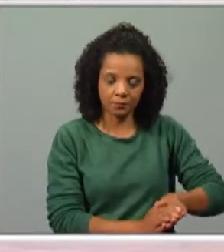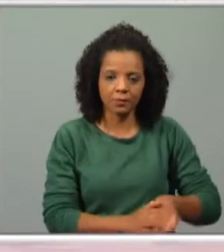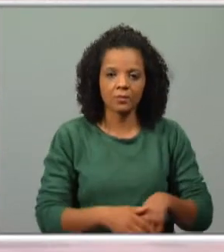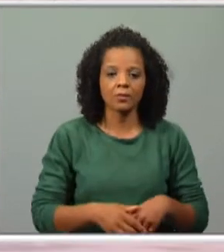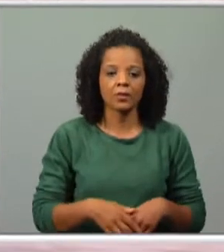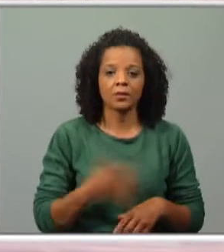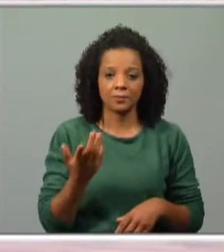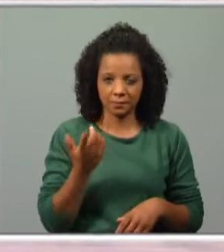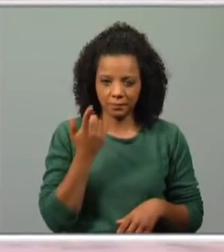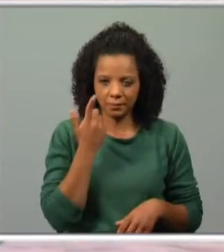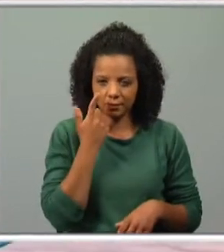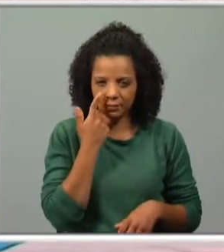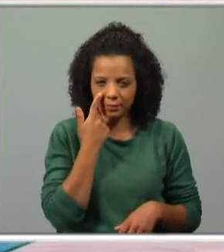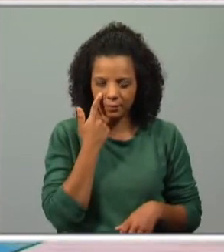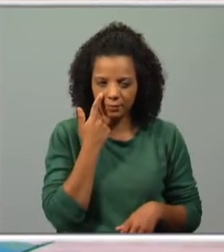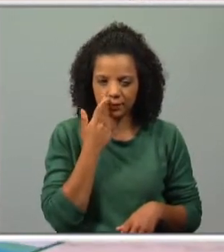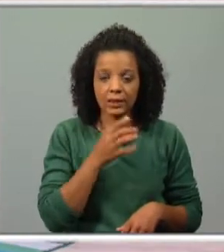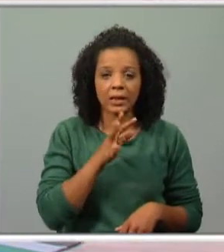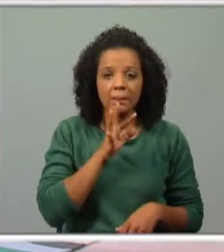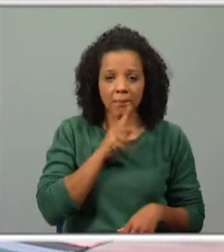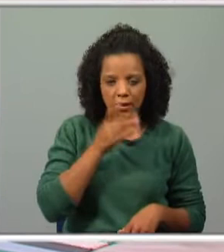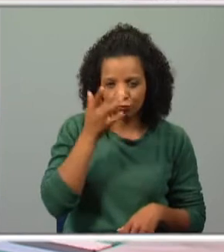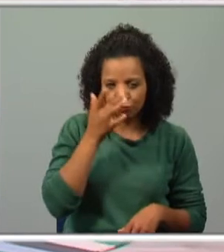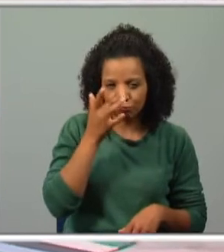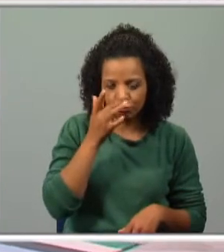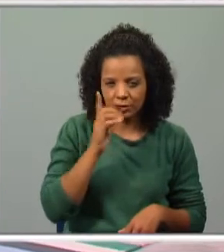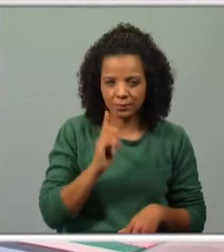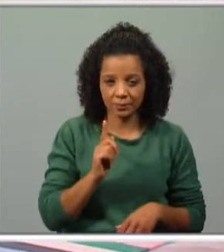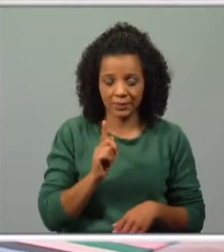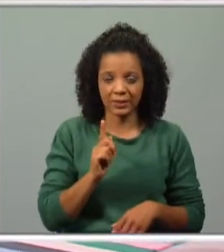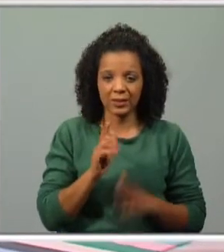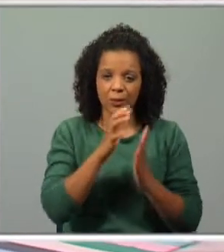reparaste que esta mãe negra é caracterizada aqui com alguém que sofre 你有沒有註意到這位黑人媽媽是在這裡與受苦的人一起精選